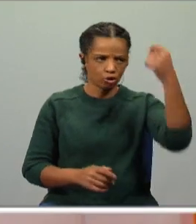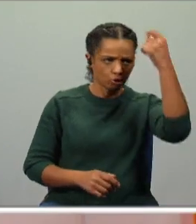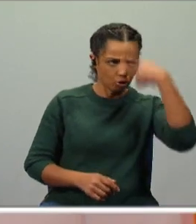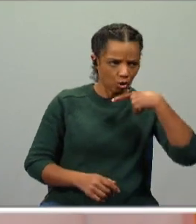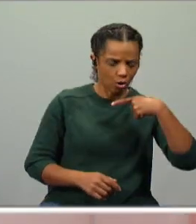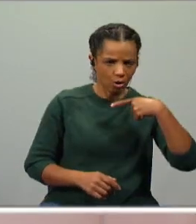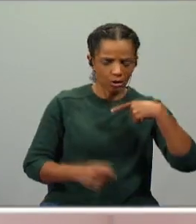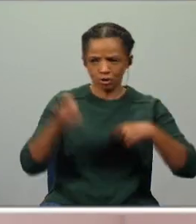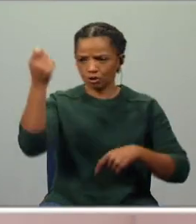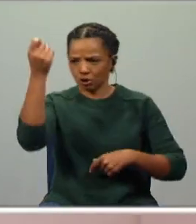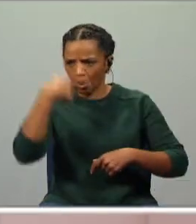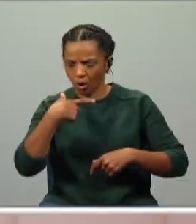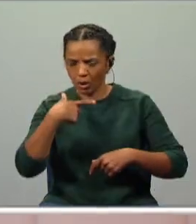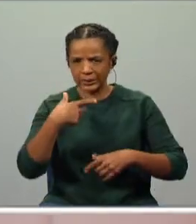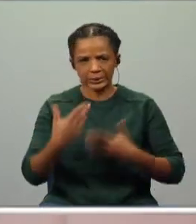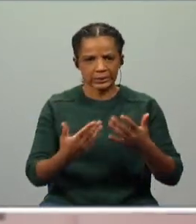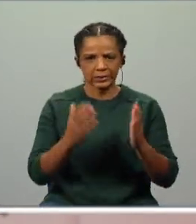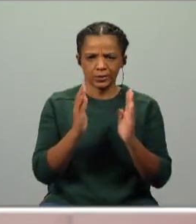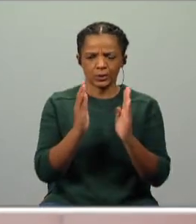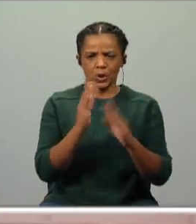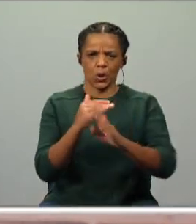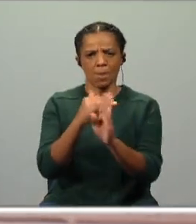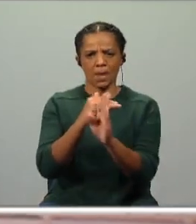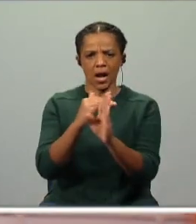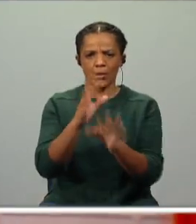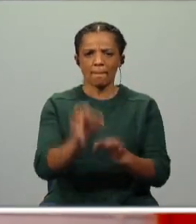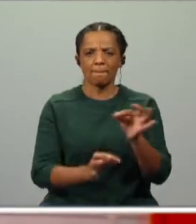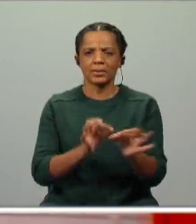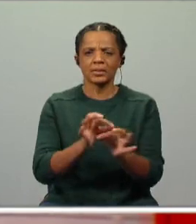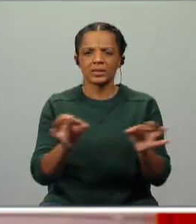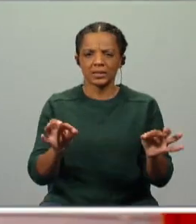fazer um pequeno presente em expressão plástica.